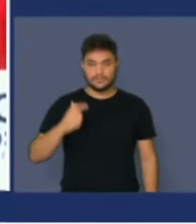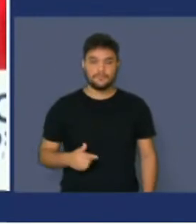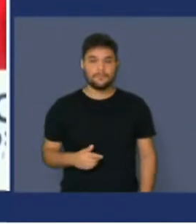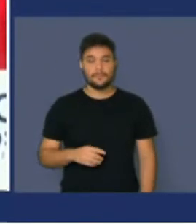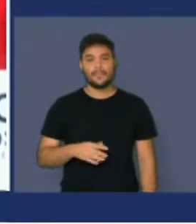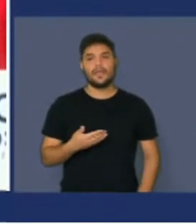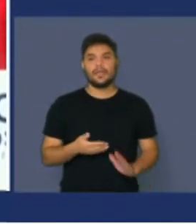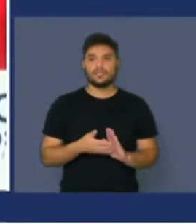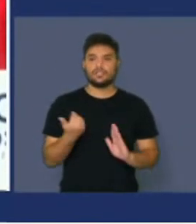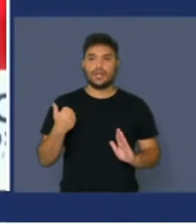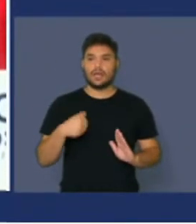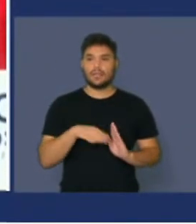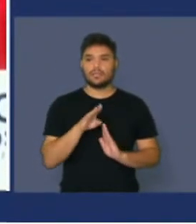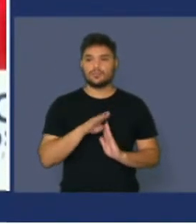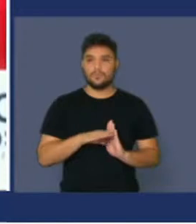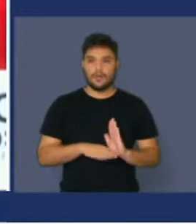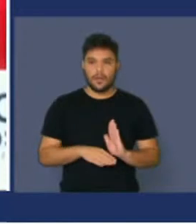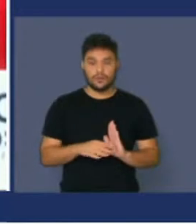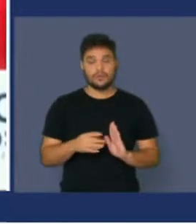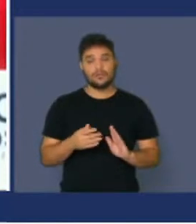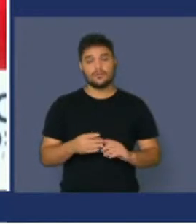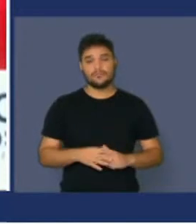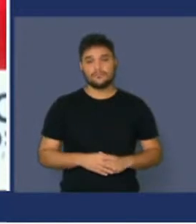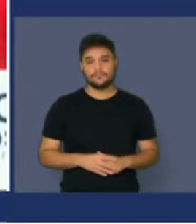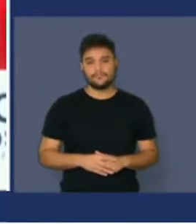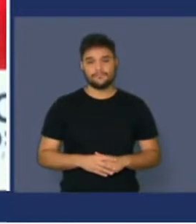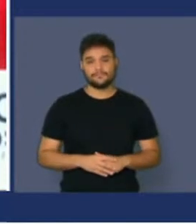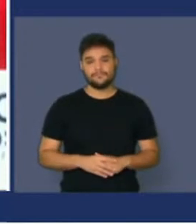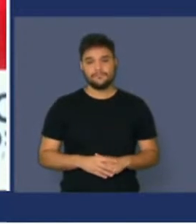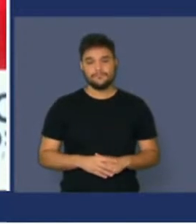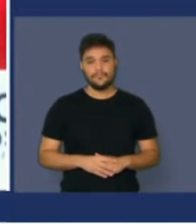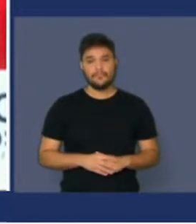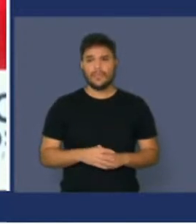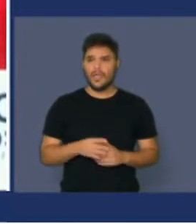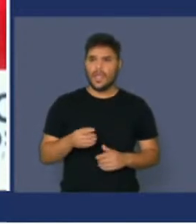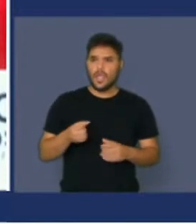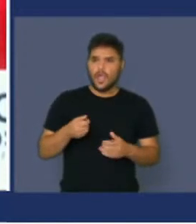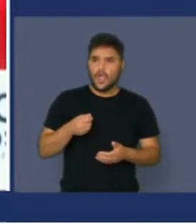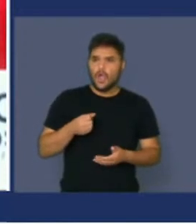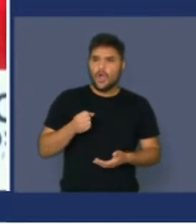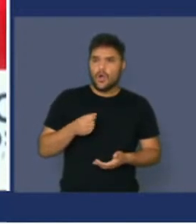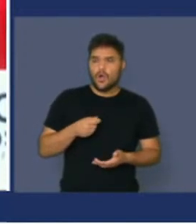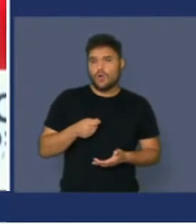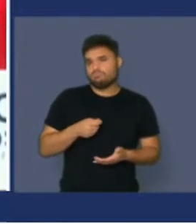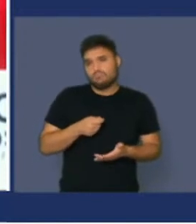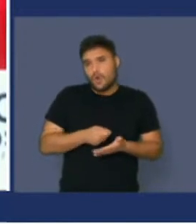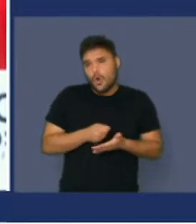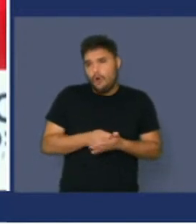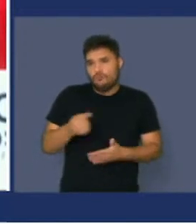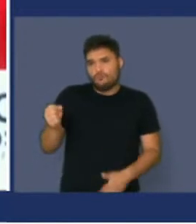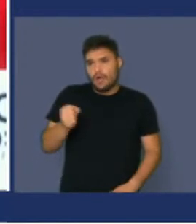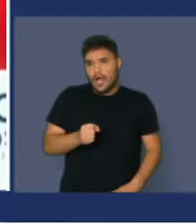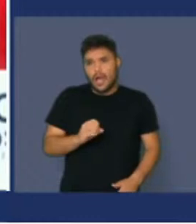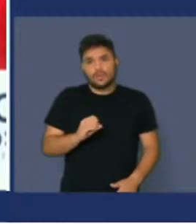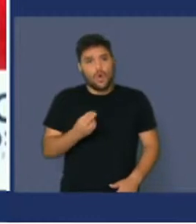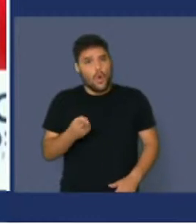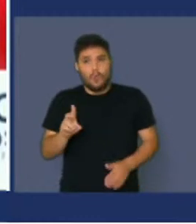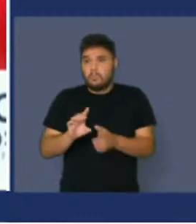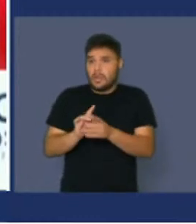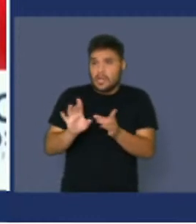MINISTRO PAULO GUEDES. -- [DEP.POMPEU DE MATTOS]: SOU CONTRA RETIRADA DE PAUTA E CONTRA OU ESPONTANEAMENTE O MINISTRO PAULO GUEDES PRECISA VIR A